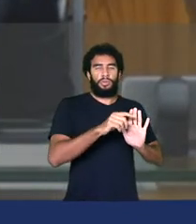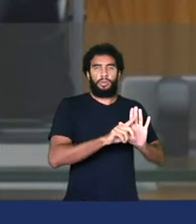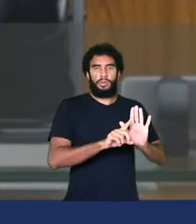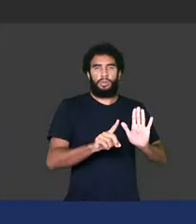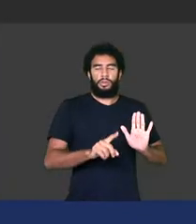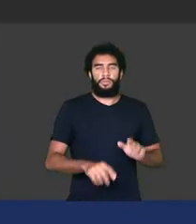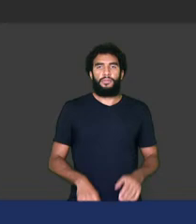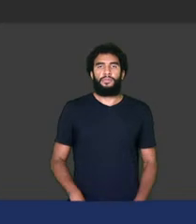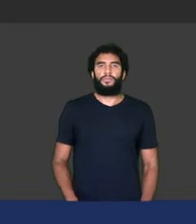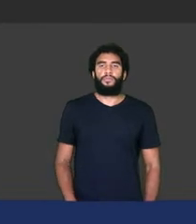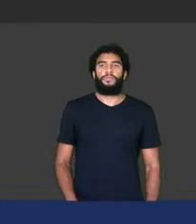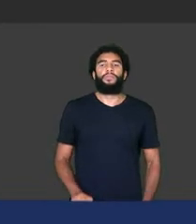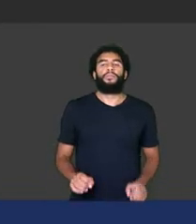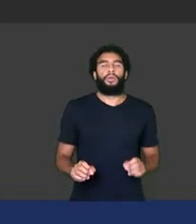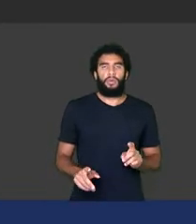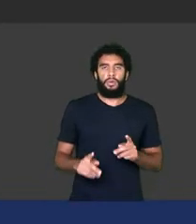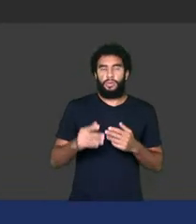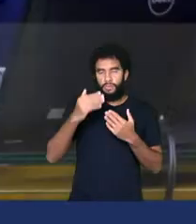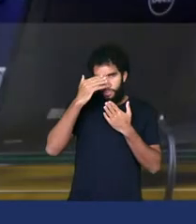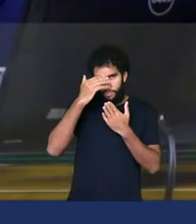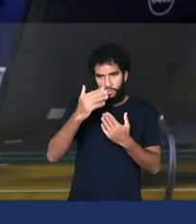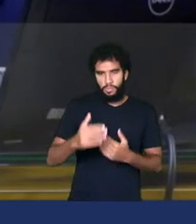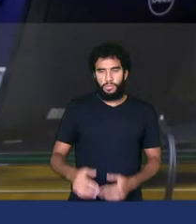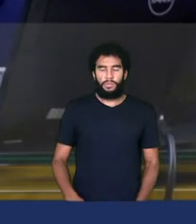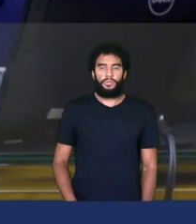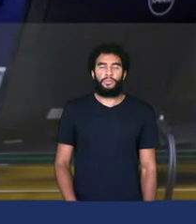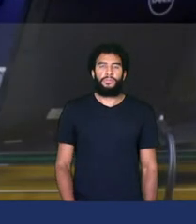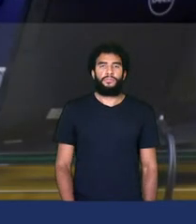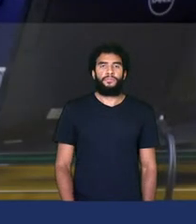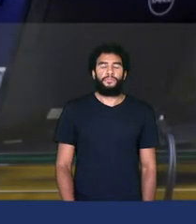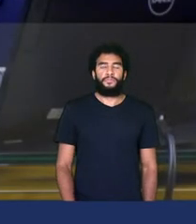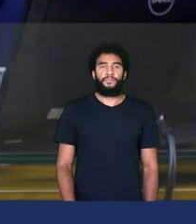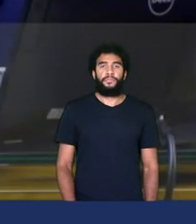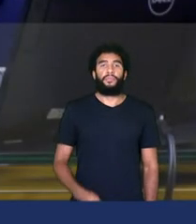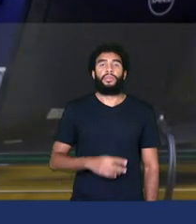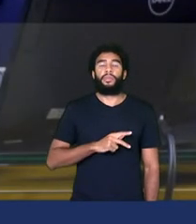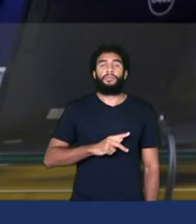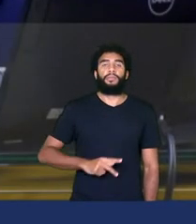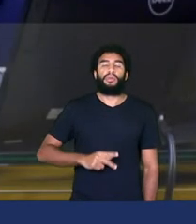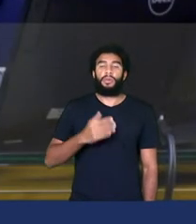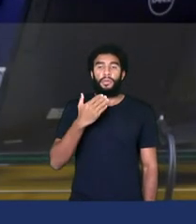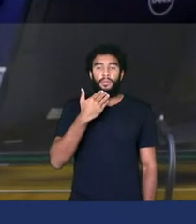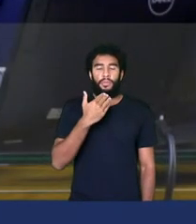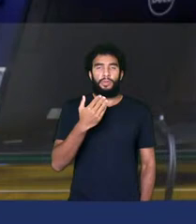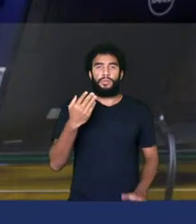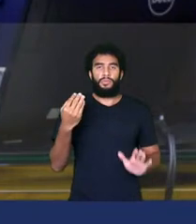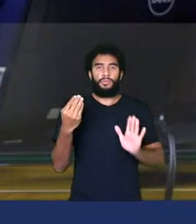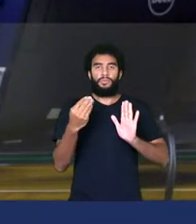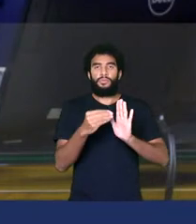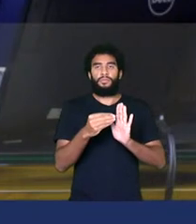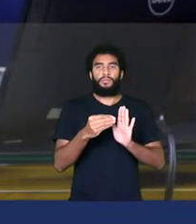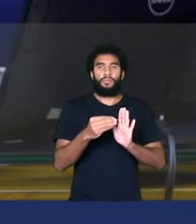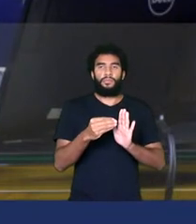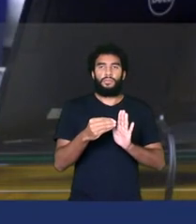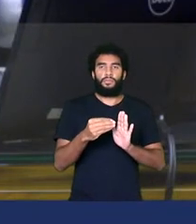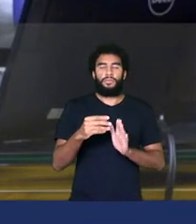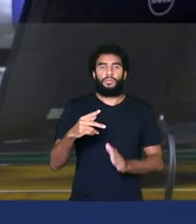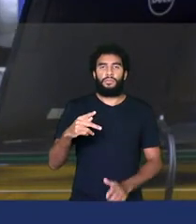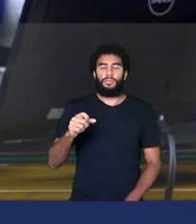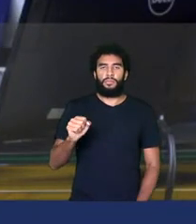O TEXTO QUE FOI APROVADO, NÃO AO DESTAQUE. [DEPUTADO]: PERFEITO, OBRIGADO, PRESIDENTE. [DEPUTADO]: PRESIDENTE, GOSTARIA DE SOLICITAR QUE COLOCASSE A ORIENTAÇÃO SIM DO PSDB E QUE